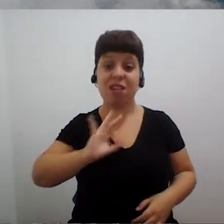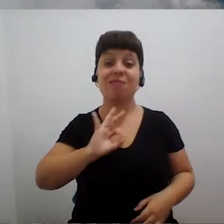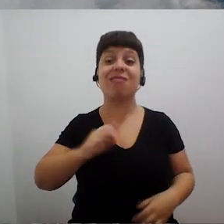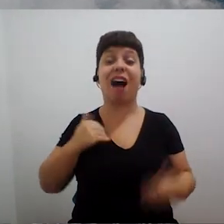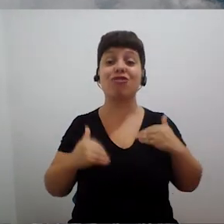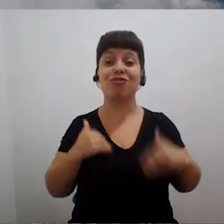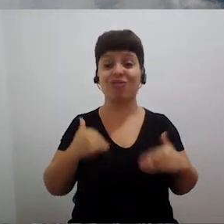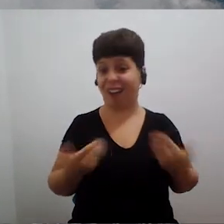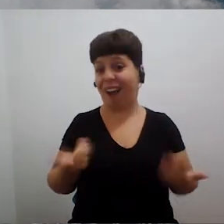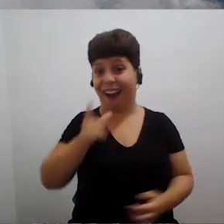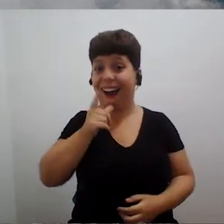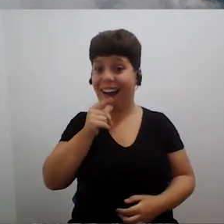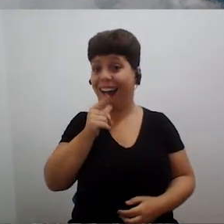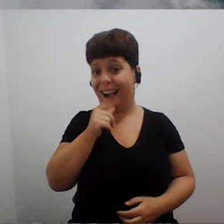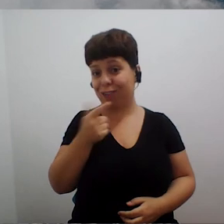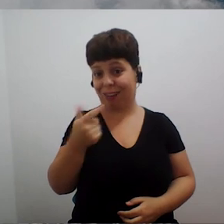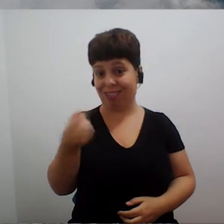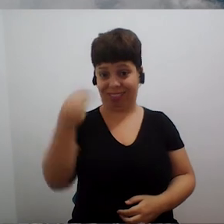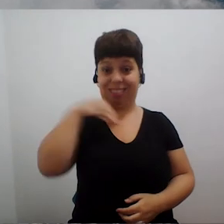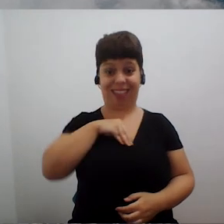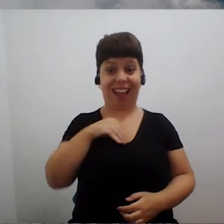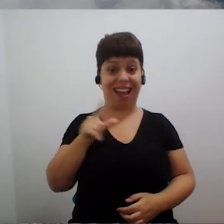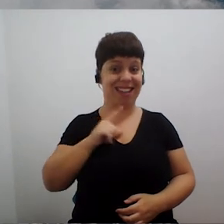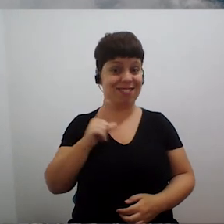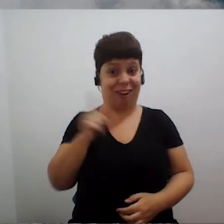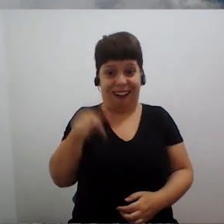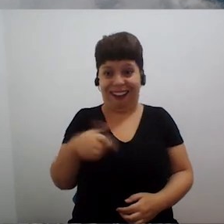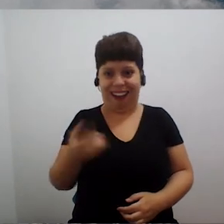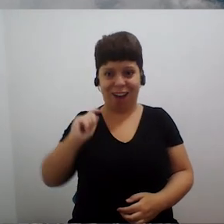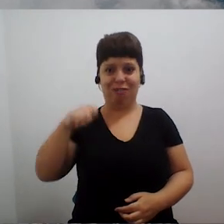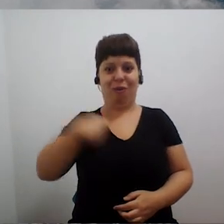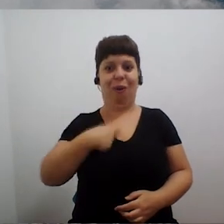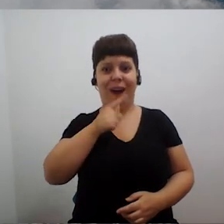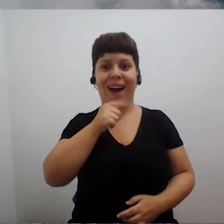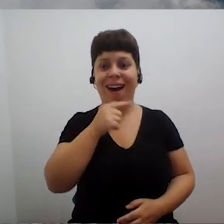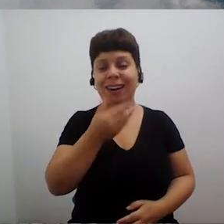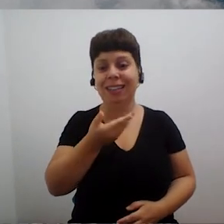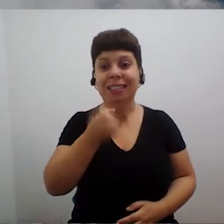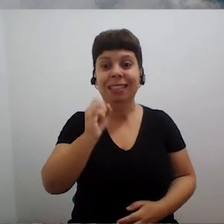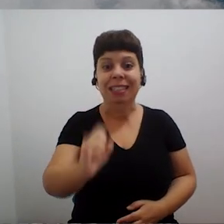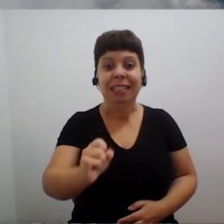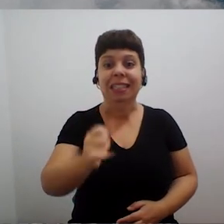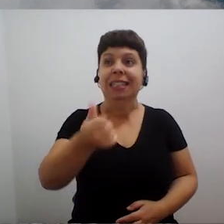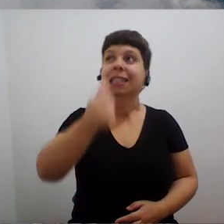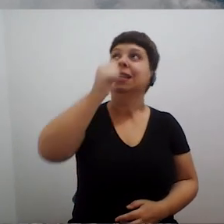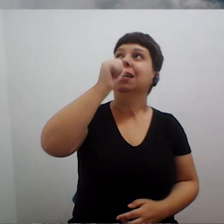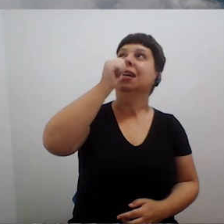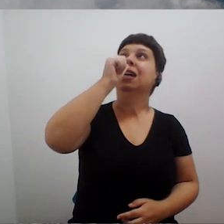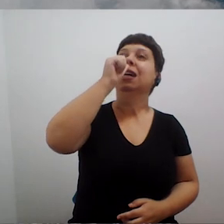nós somos também a água, no nosso corpo, e por isso sem ela não conseguimos viver.